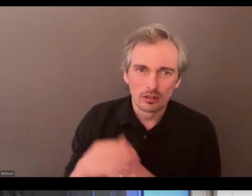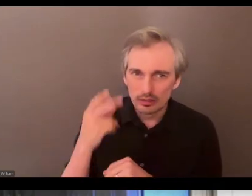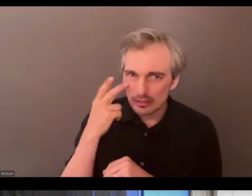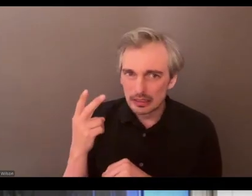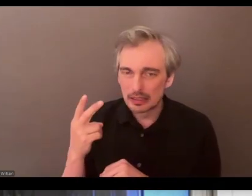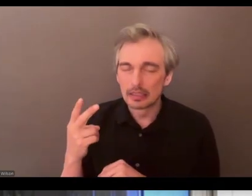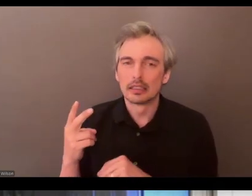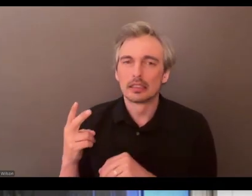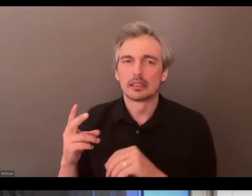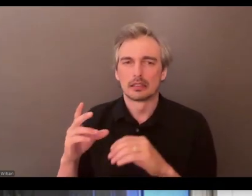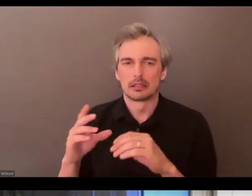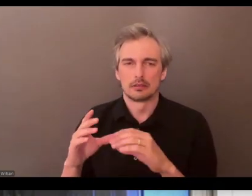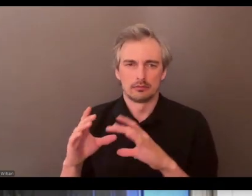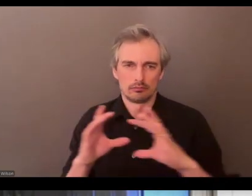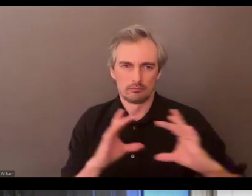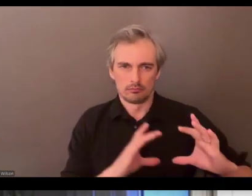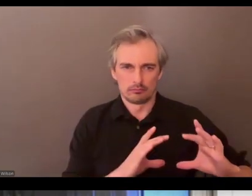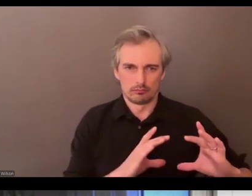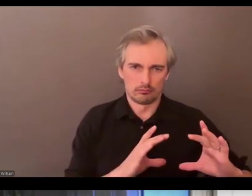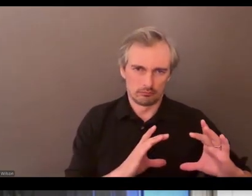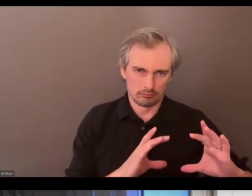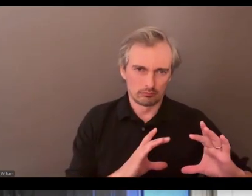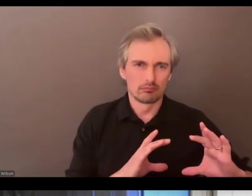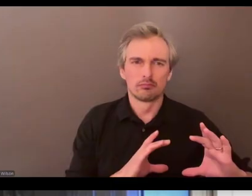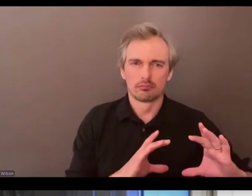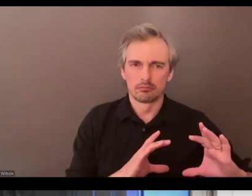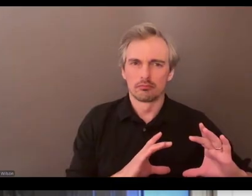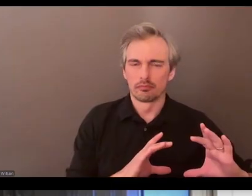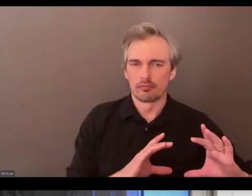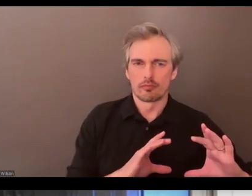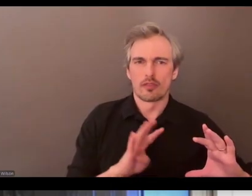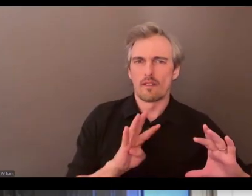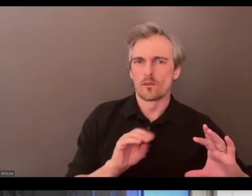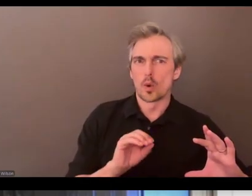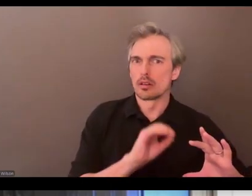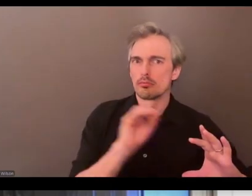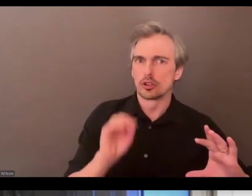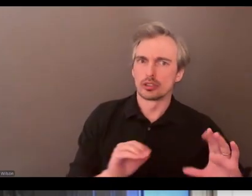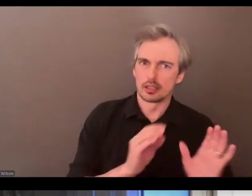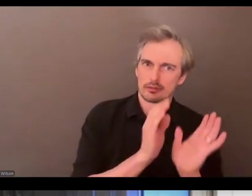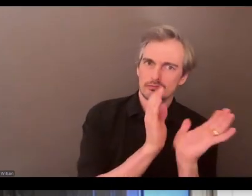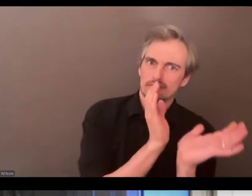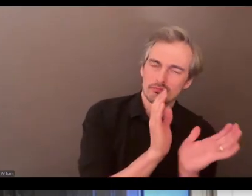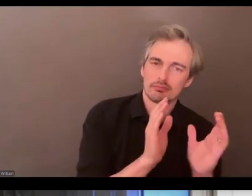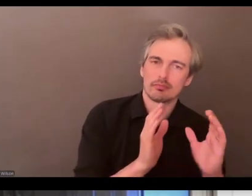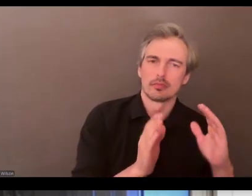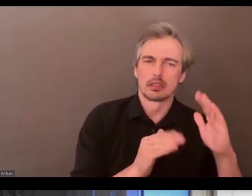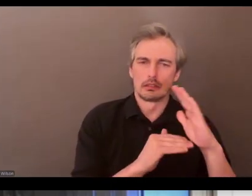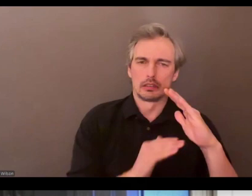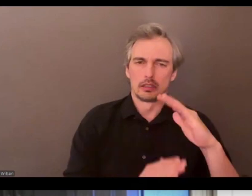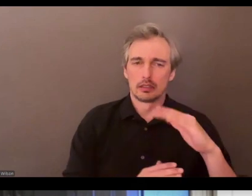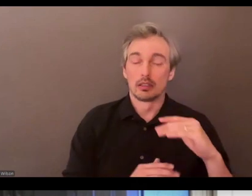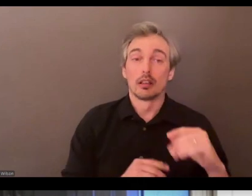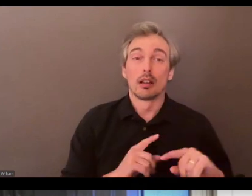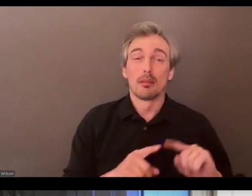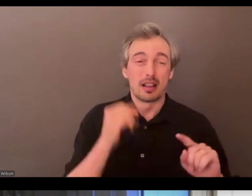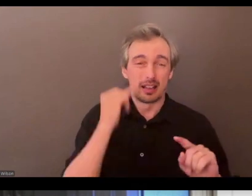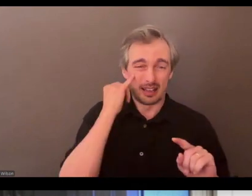また、正確な割合や各スライスが何を示している のか、どの地域を示しているのかもわかりません。